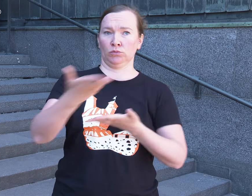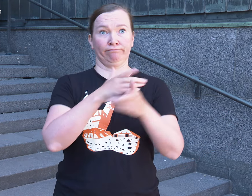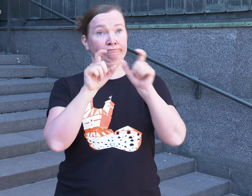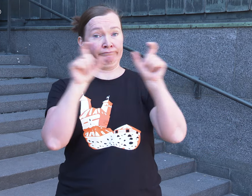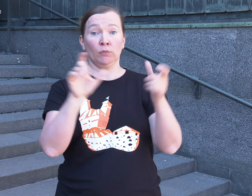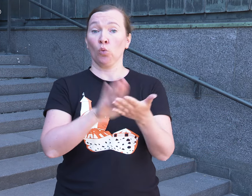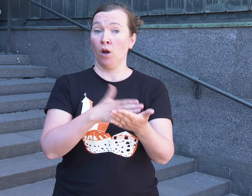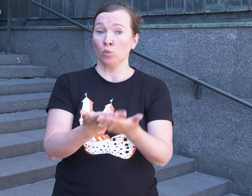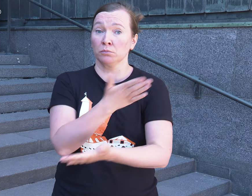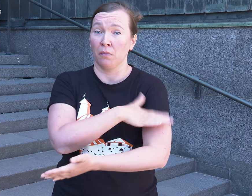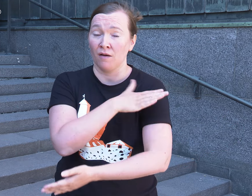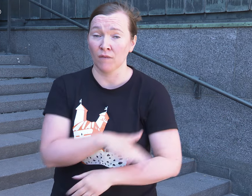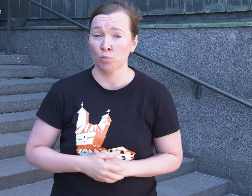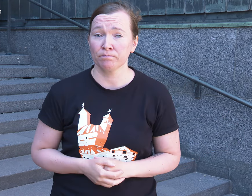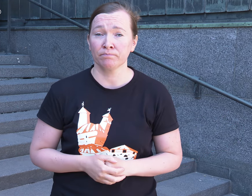Aiheena oli Kelan vammaisten tulkkauspalvelu.